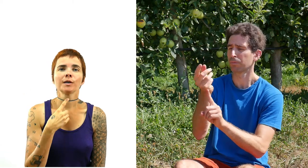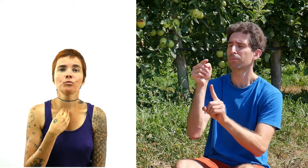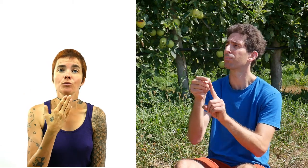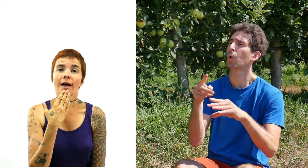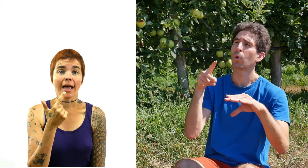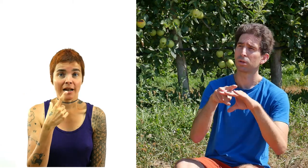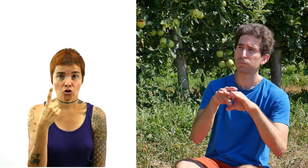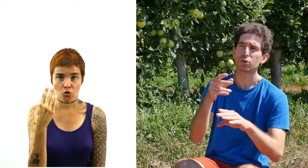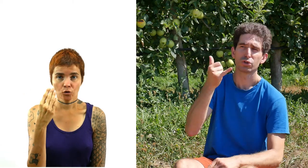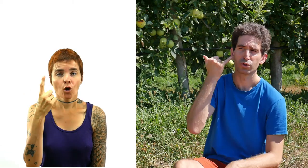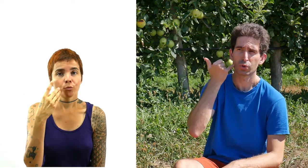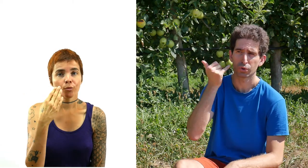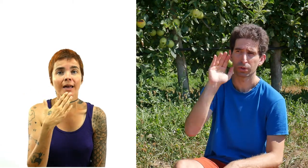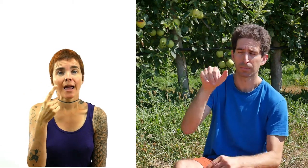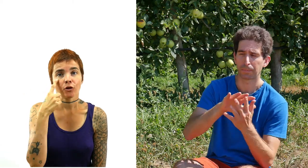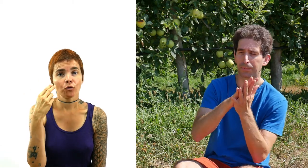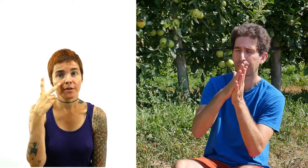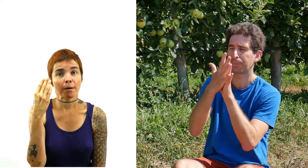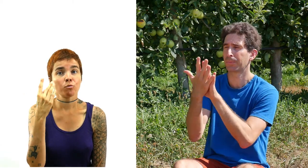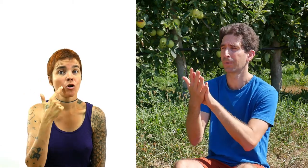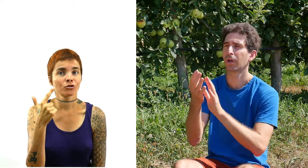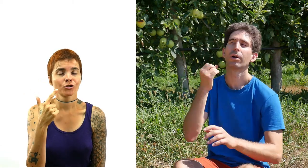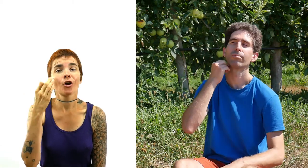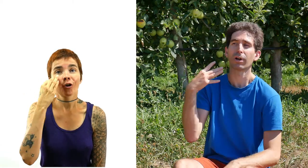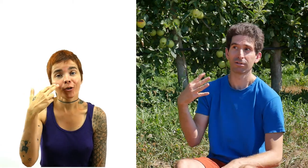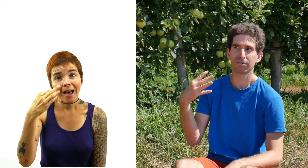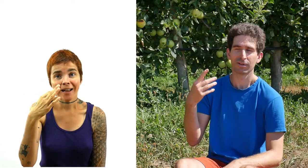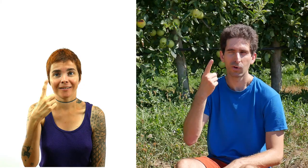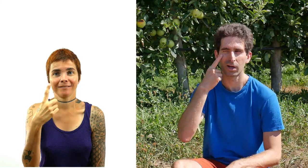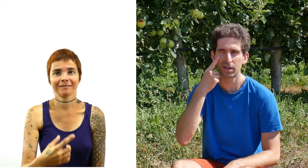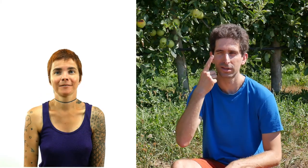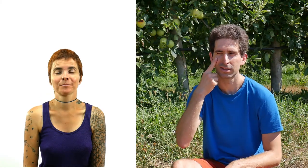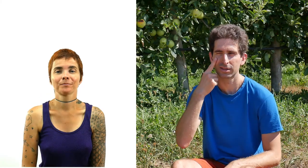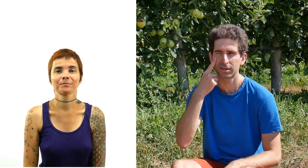puis elle devient blanche. Regarde.